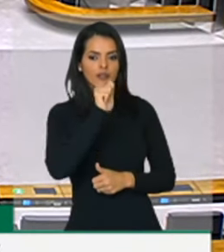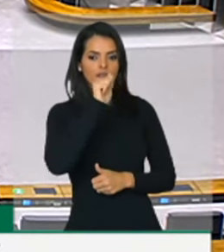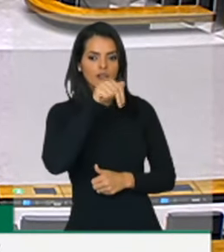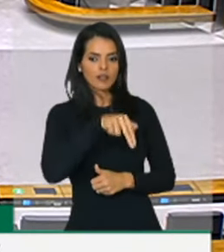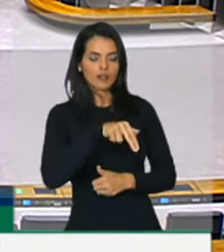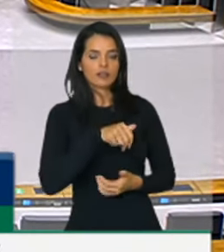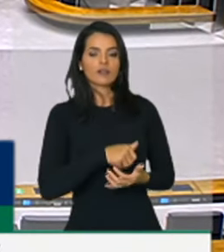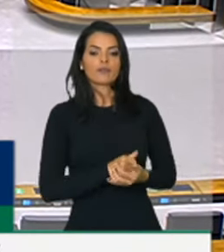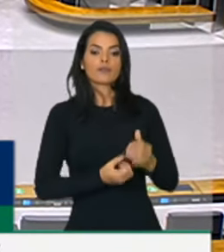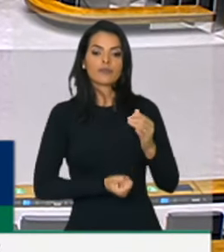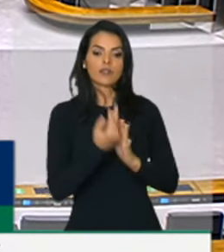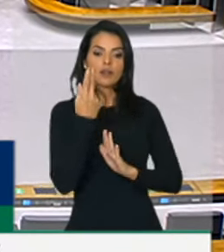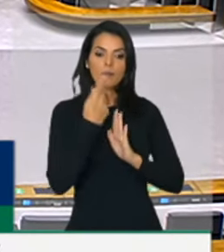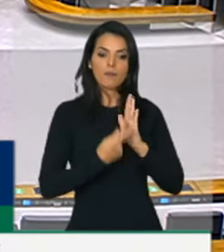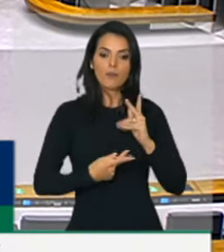DISPOSITIVO DO HIRAN, PROGRAMA PRÓ-LEITE, A META É